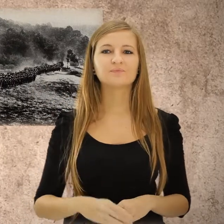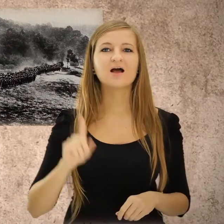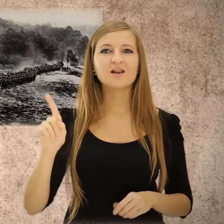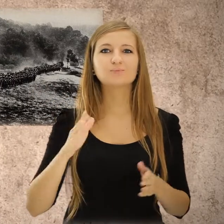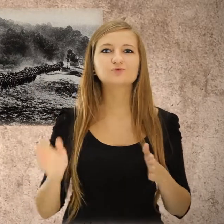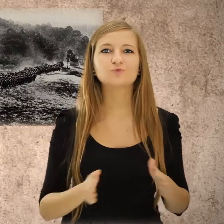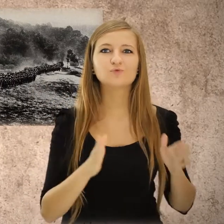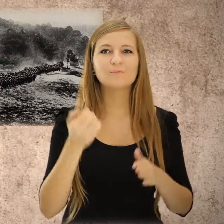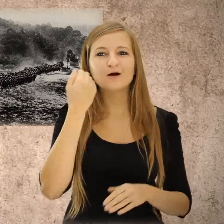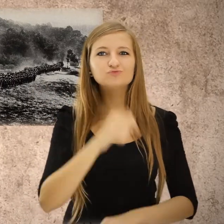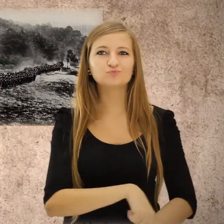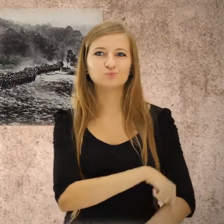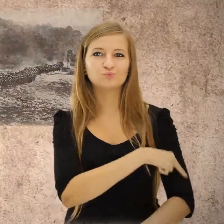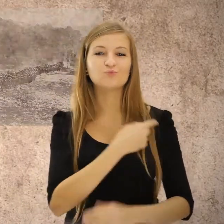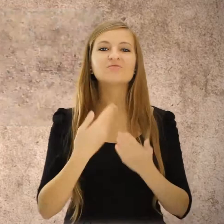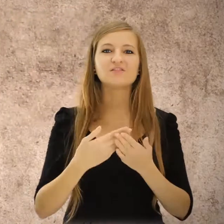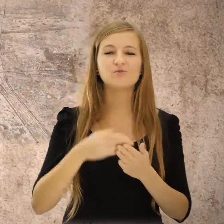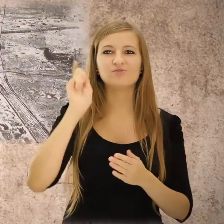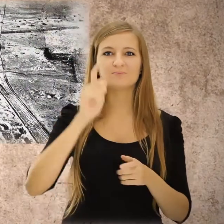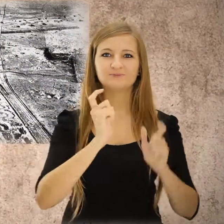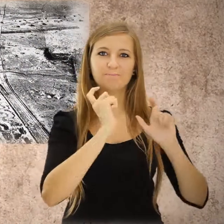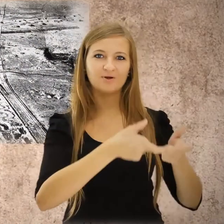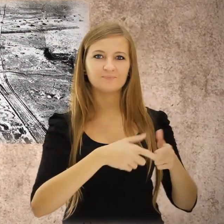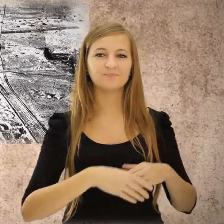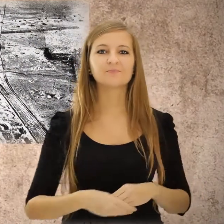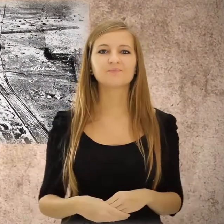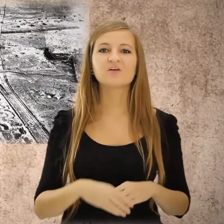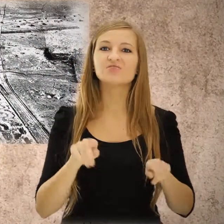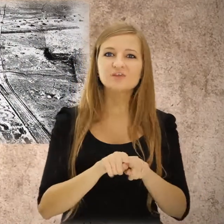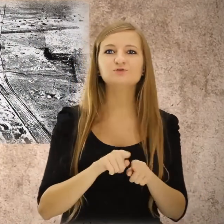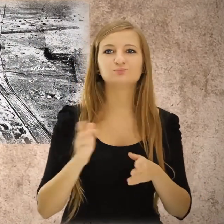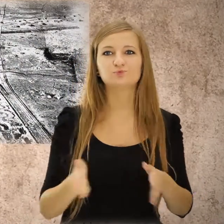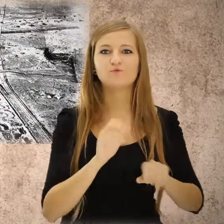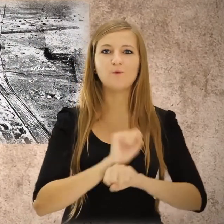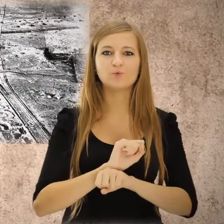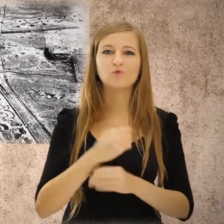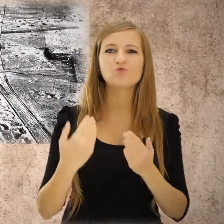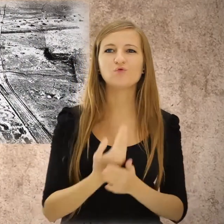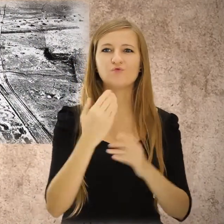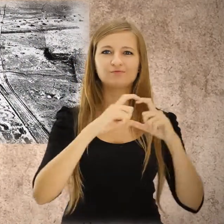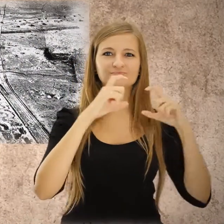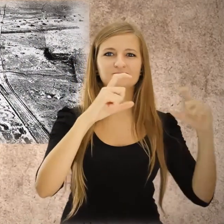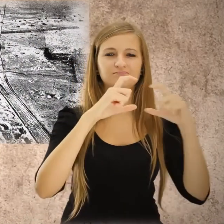Jednak przygotowania trwały zbyt długo, Niemcy je odkryli i przygotowali obronę na nowo zbudowanej,